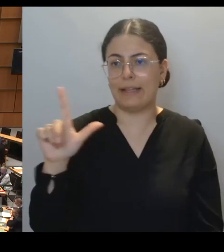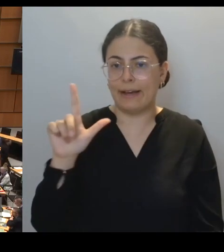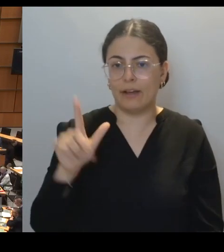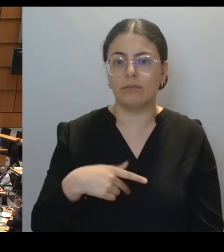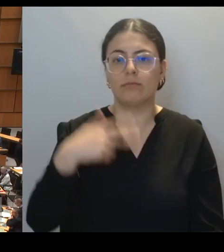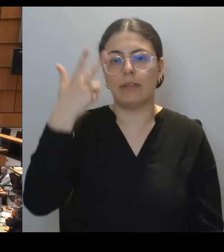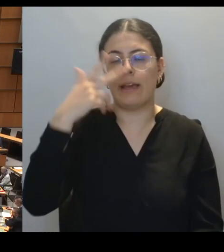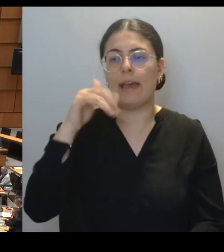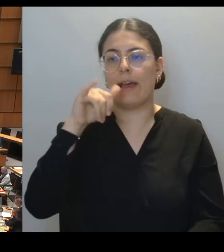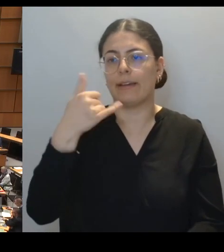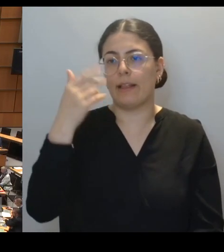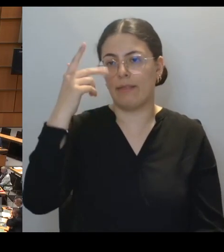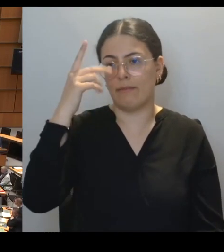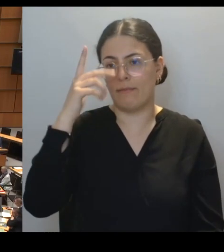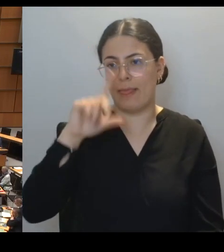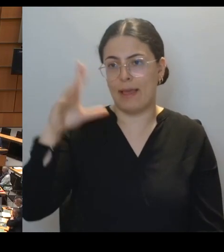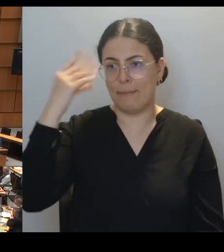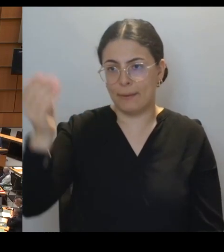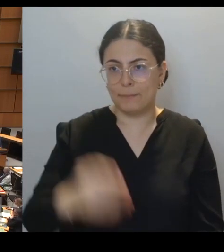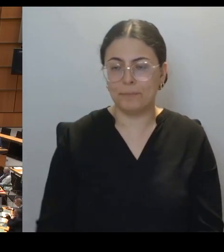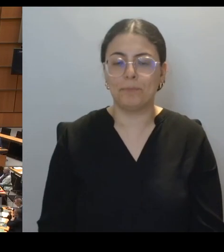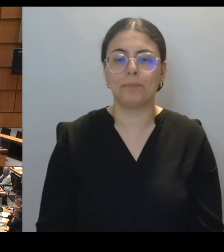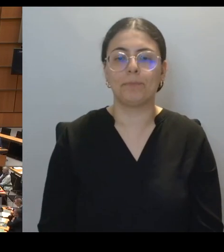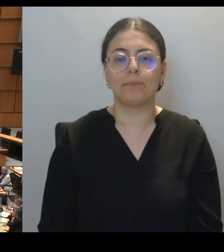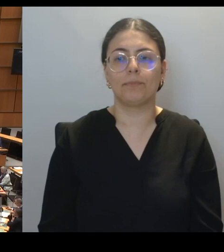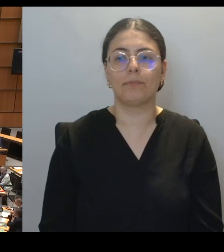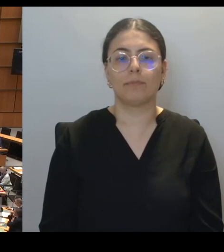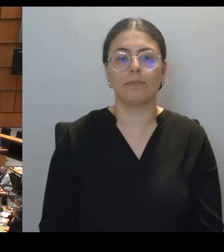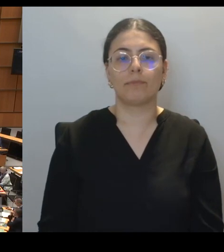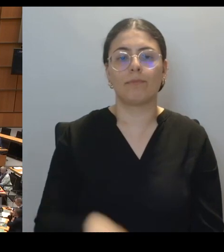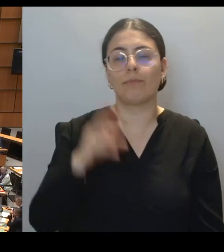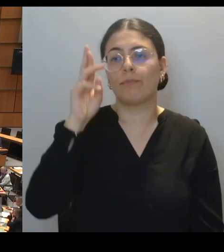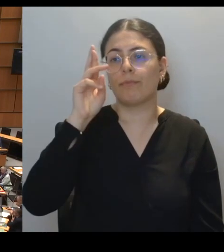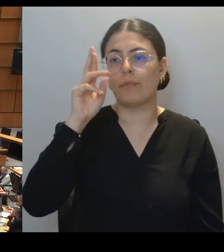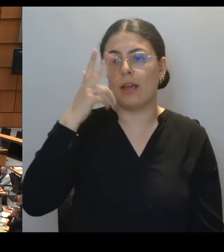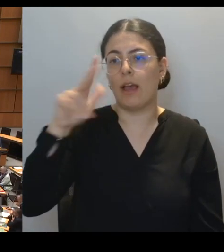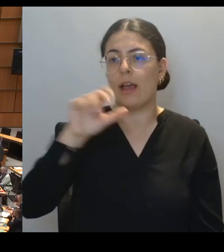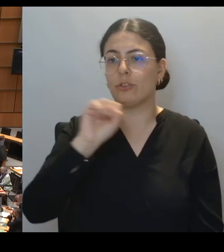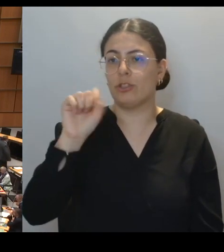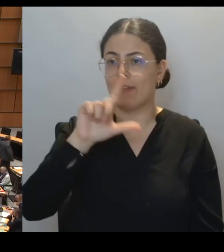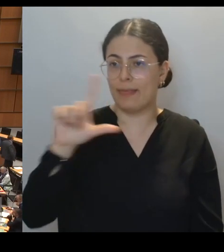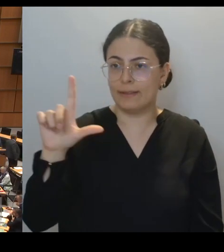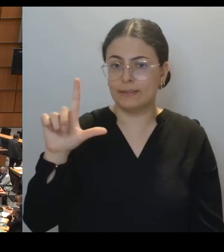Herr Stefan Lenz. Herr Gunnar Lindemann, Frau Tamara Lüdtke